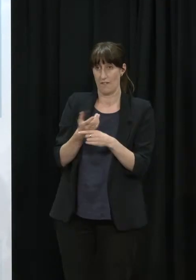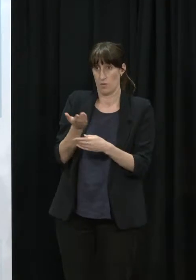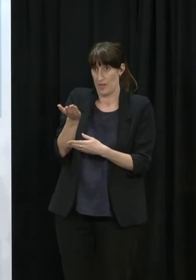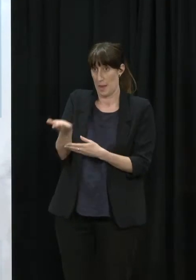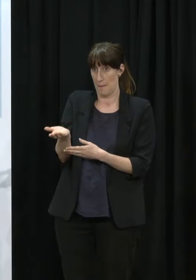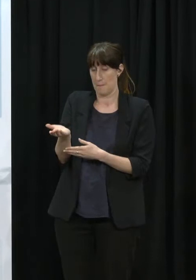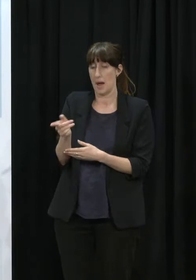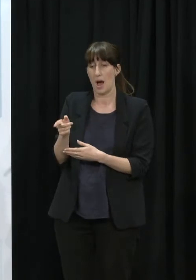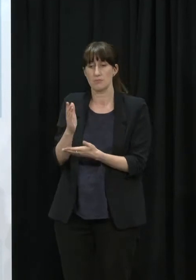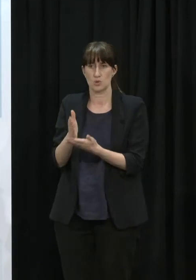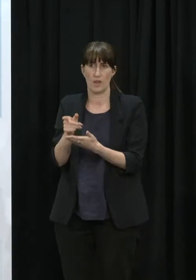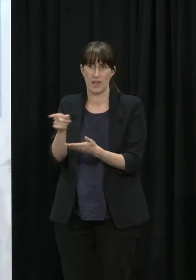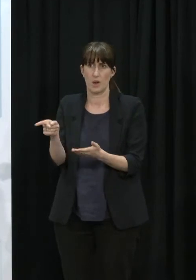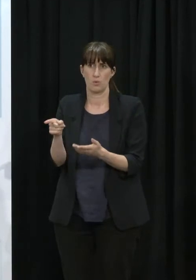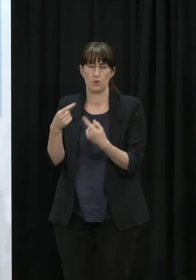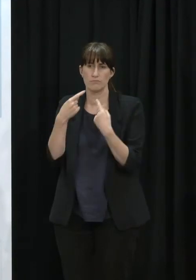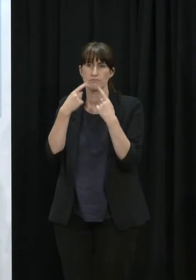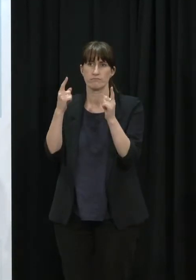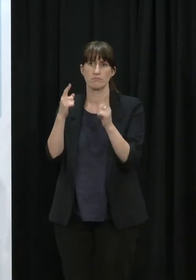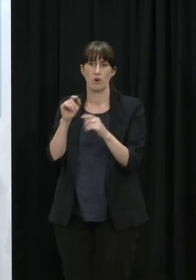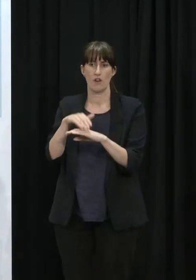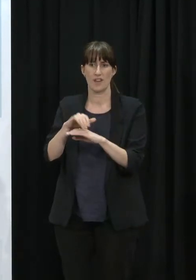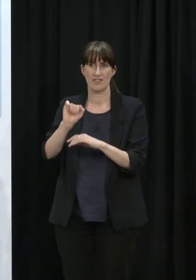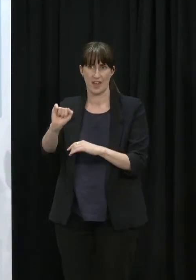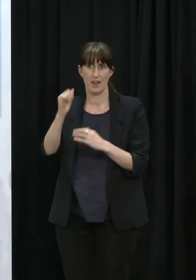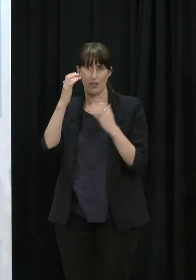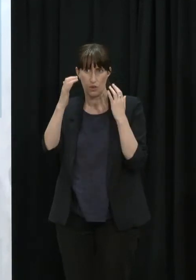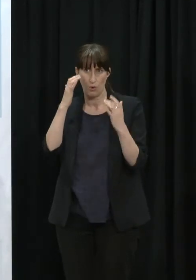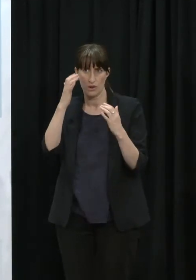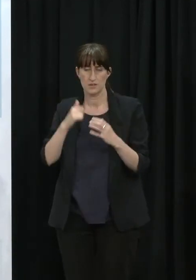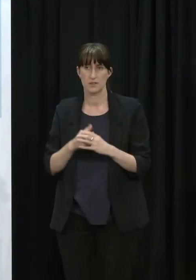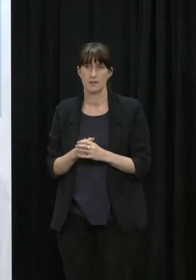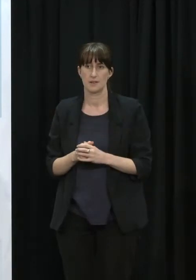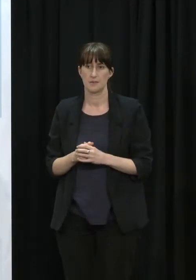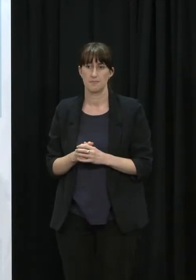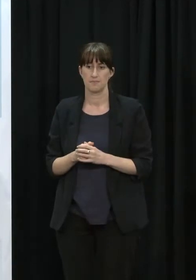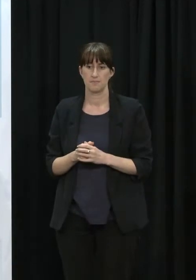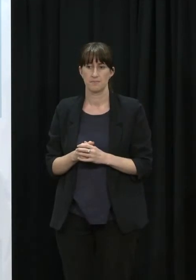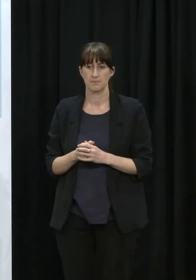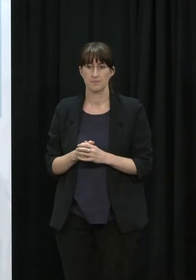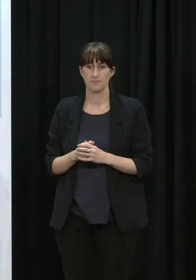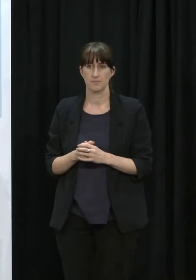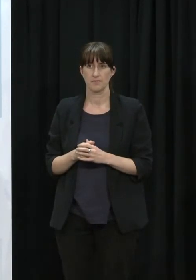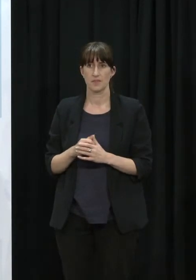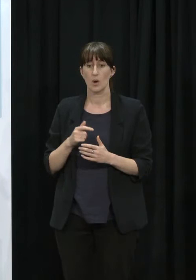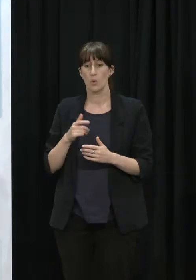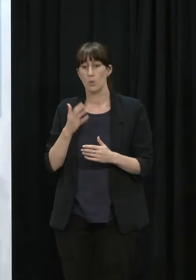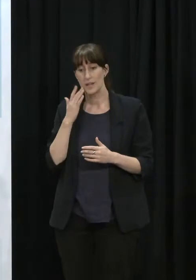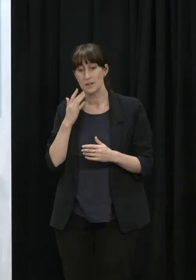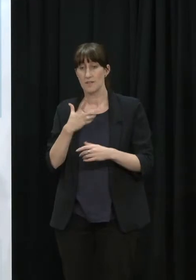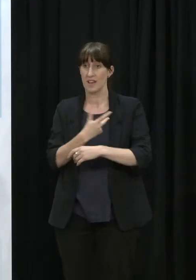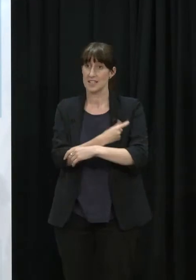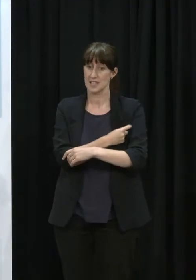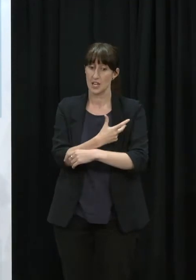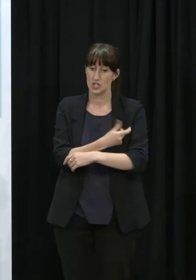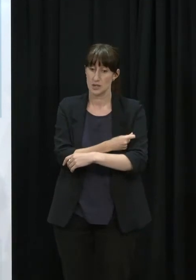he aha te mahi ka mahia e ratou. I roto i te whakaputanga o te werohanga mo nga tamariki me te